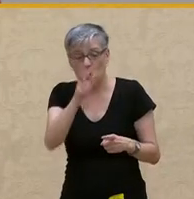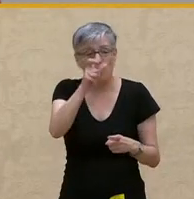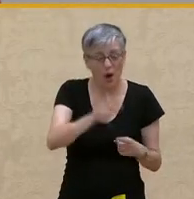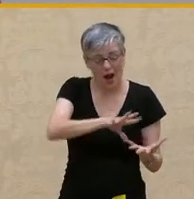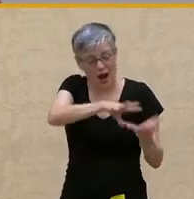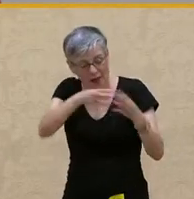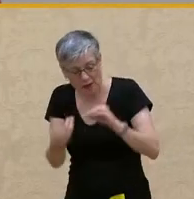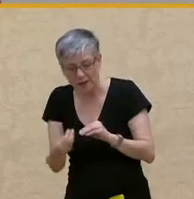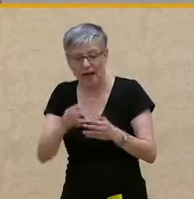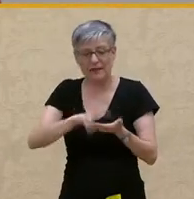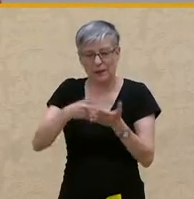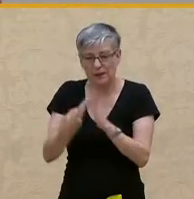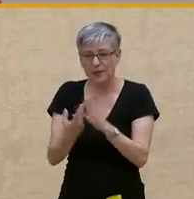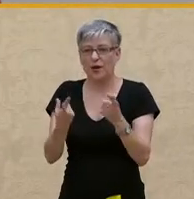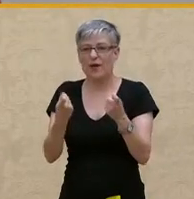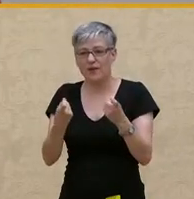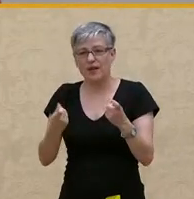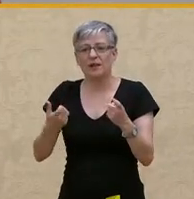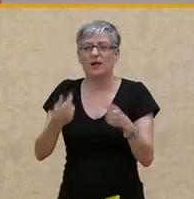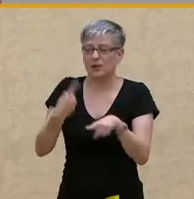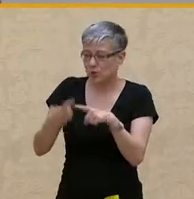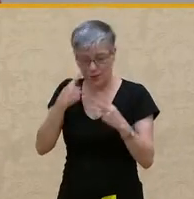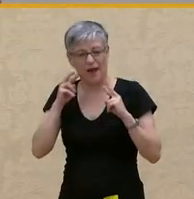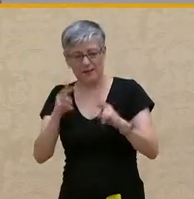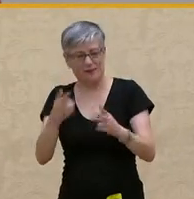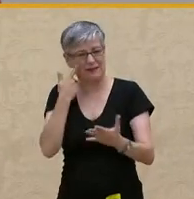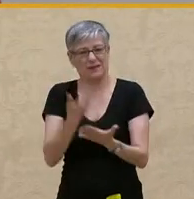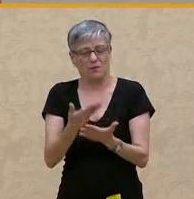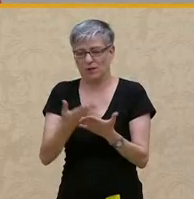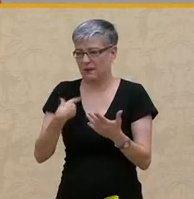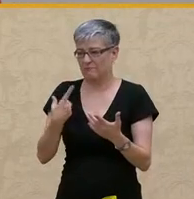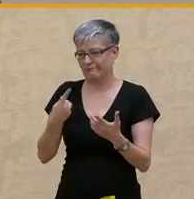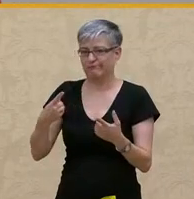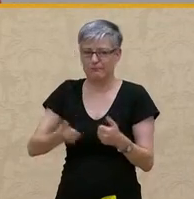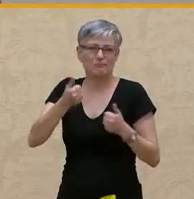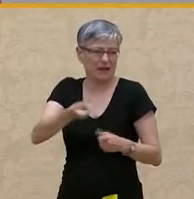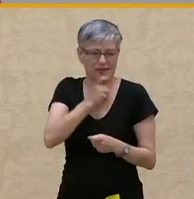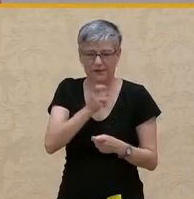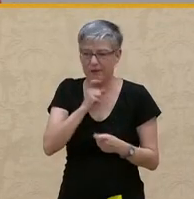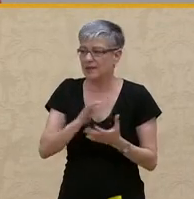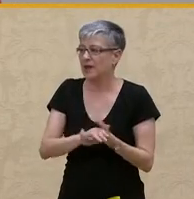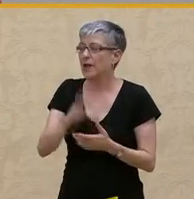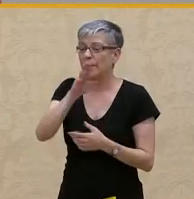etc., etc., etc., y qué complicado se hace todo. Como os avancé antes, os presento a Pilar Sierra,